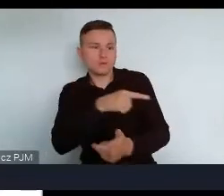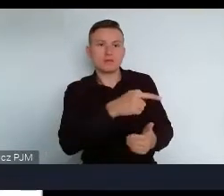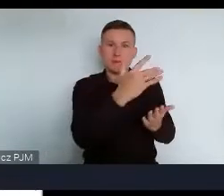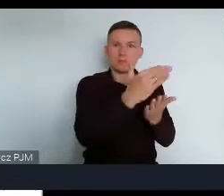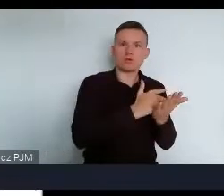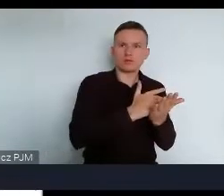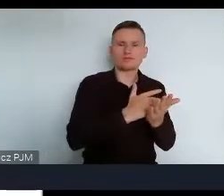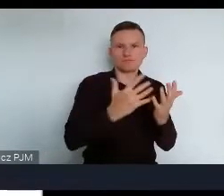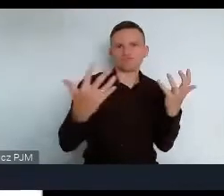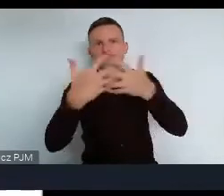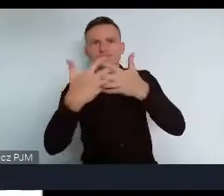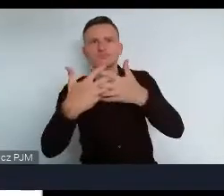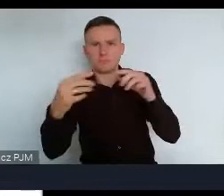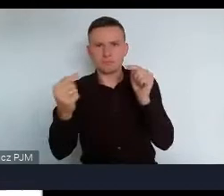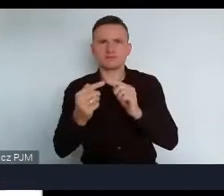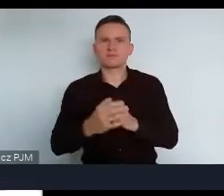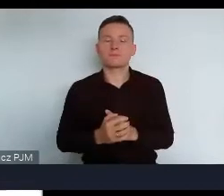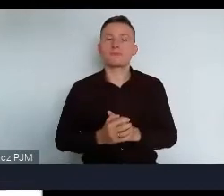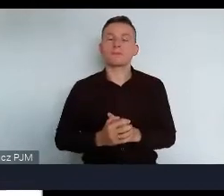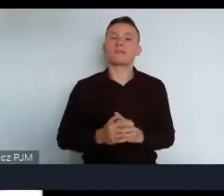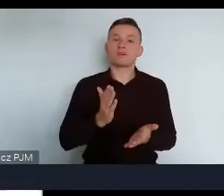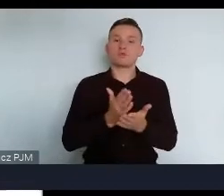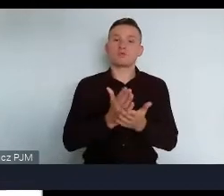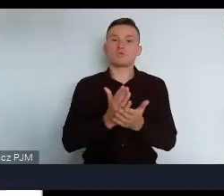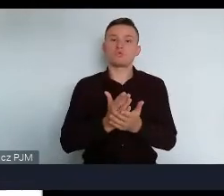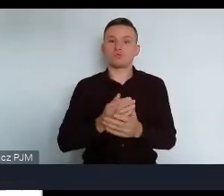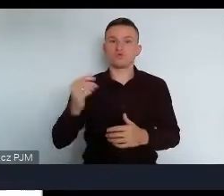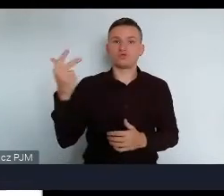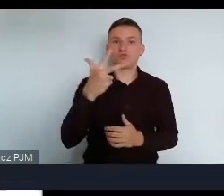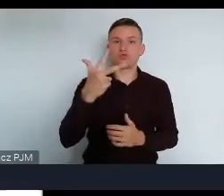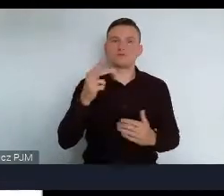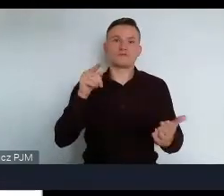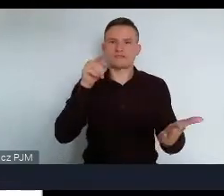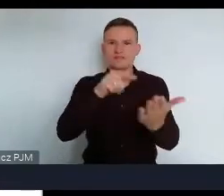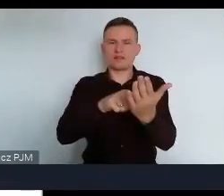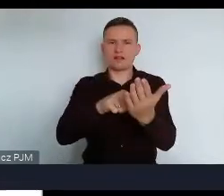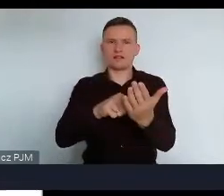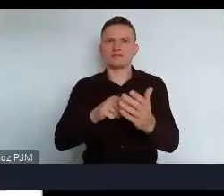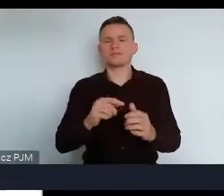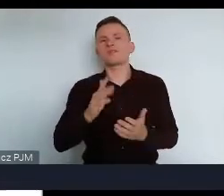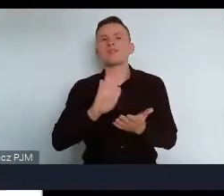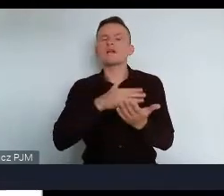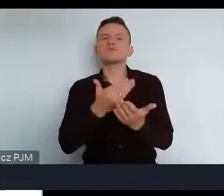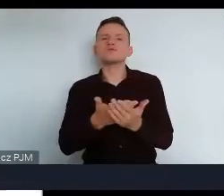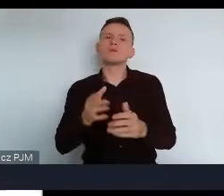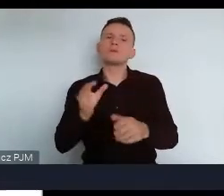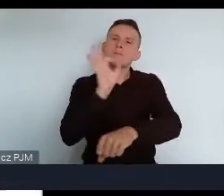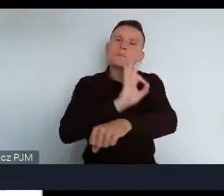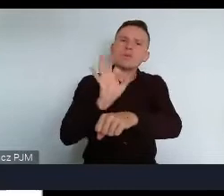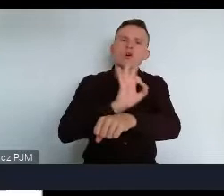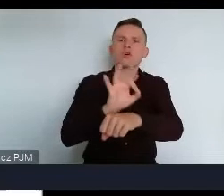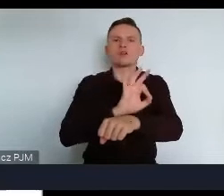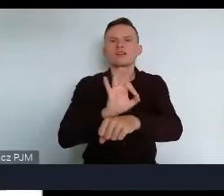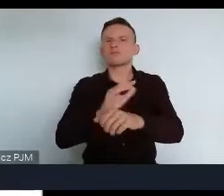posłużą lub już służą realizacji Celów SDG w mieście i są to na przykład projekty dotyczące nowych priorytetów w mieście